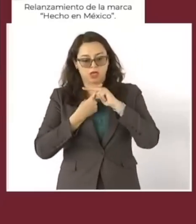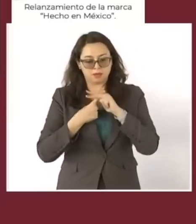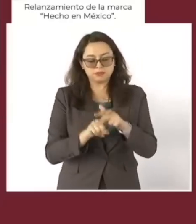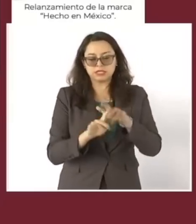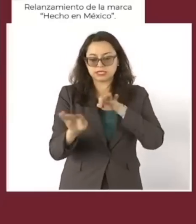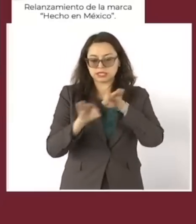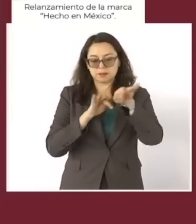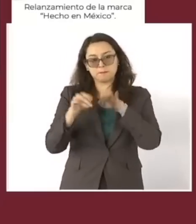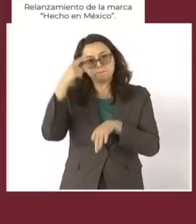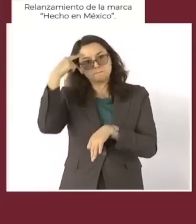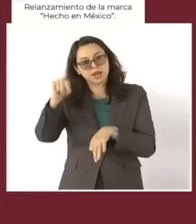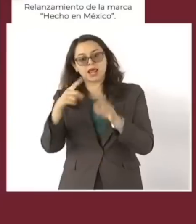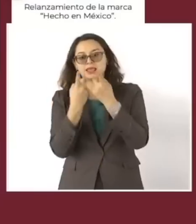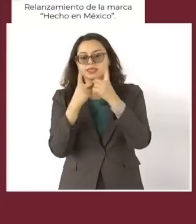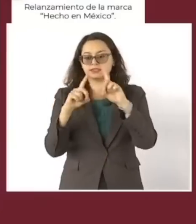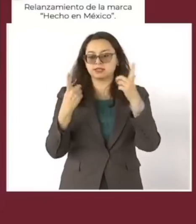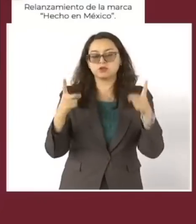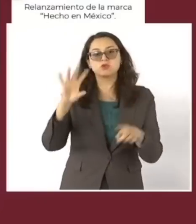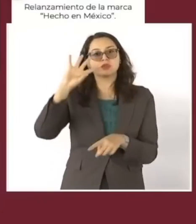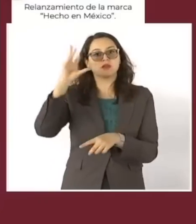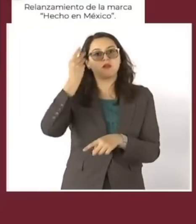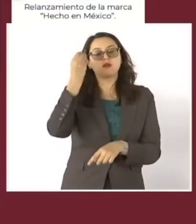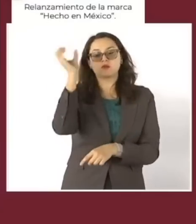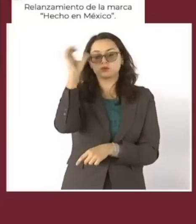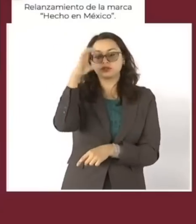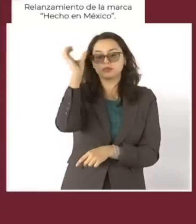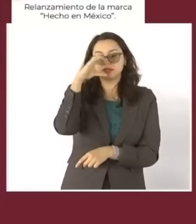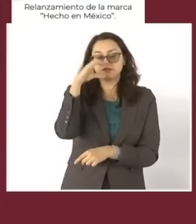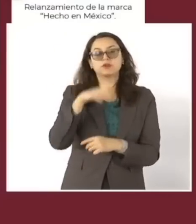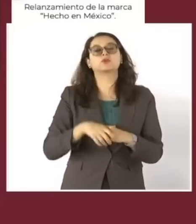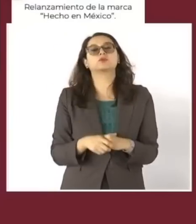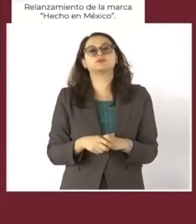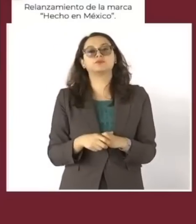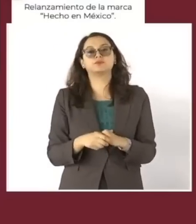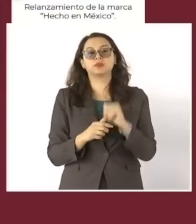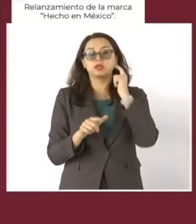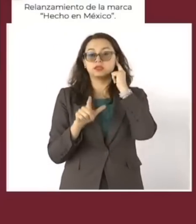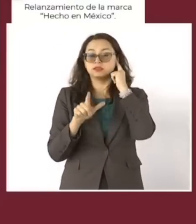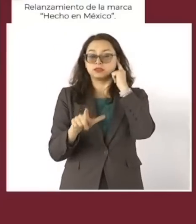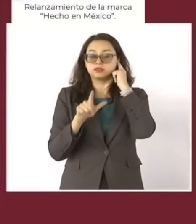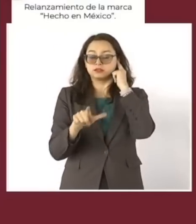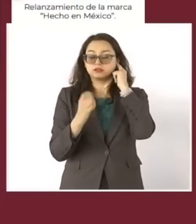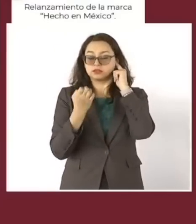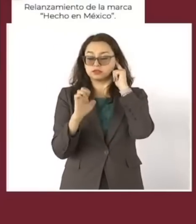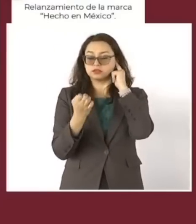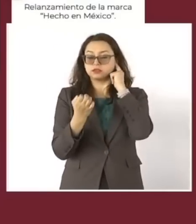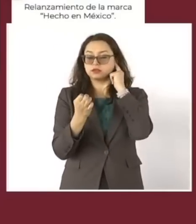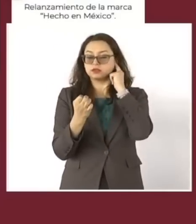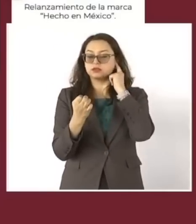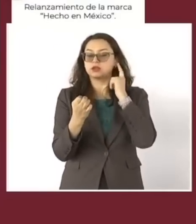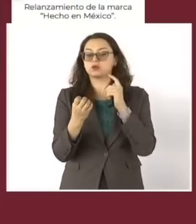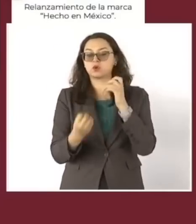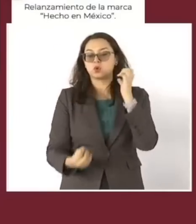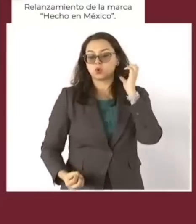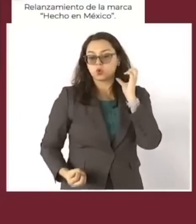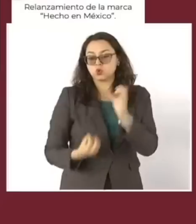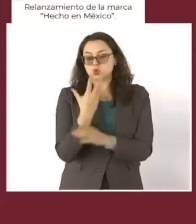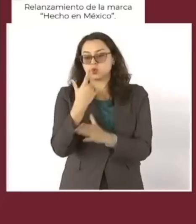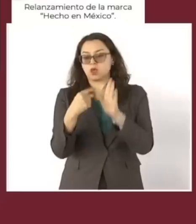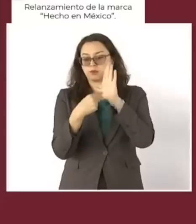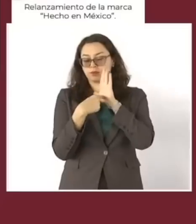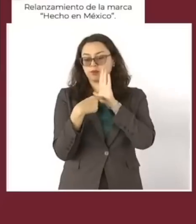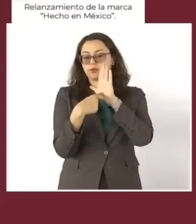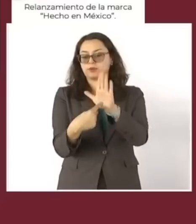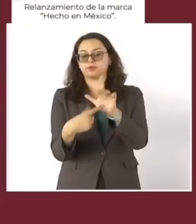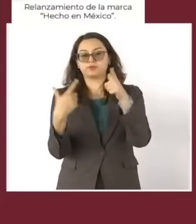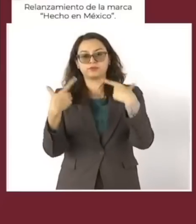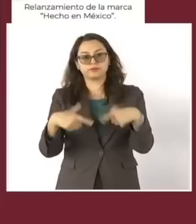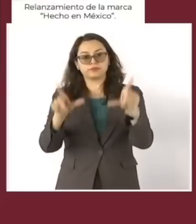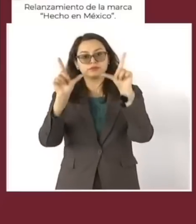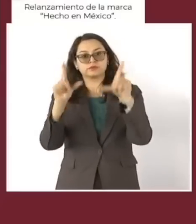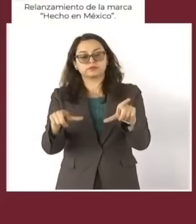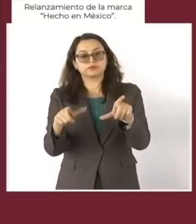tecnológico y científico nacional el 17 de enero una nueva publicación de los incentivos para